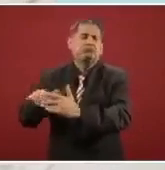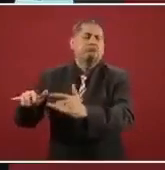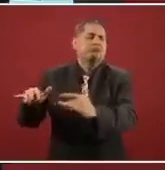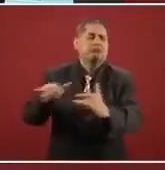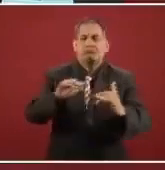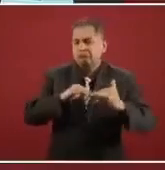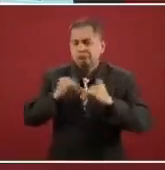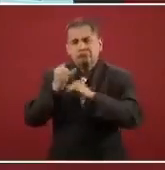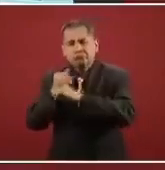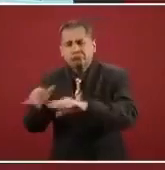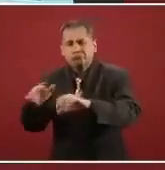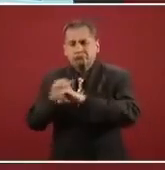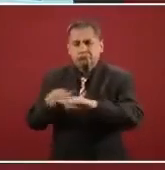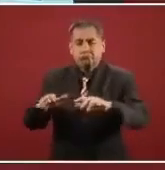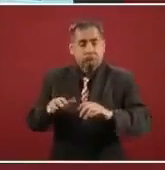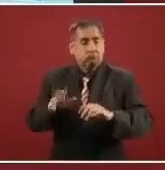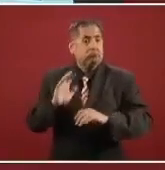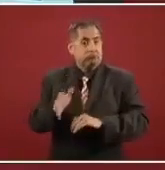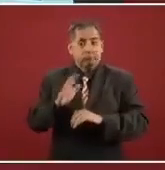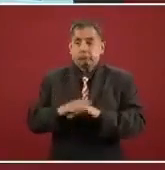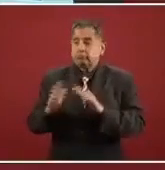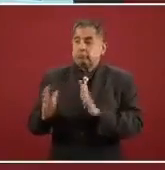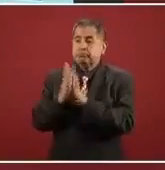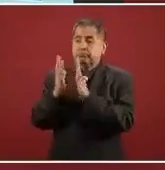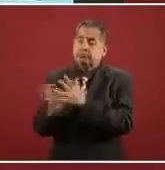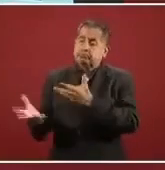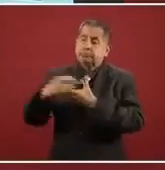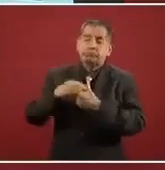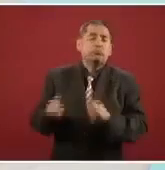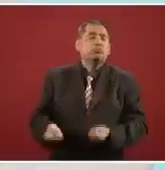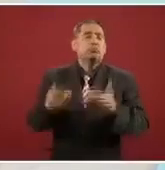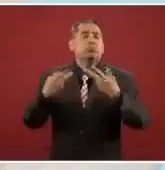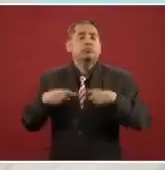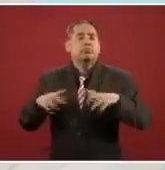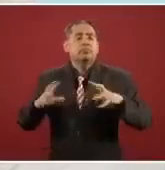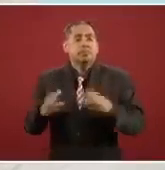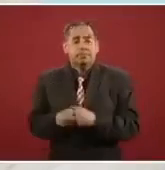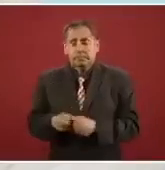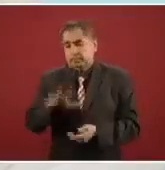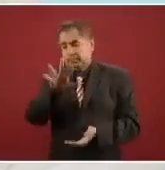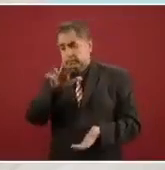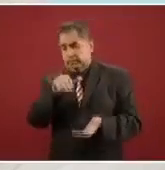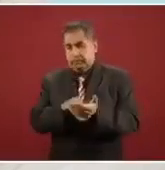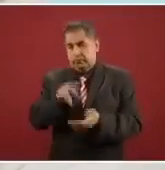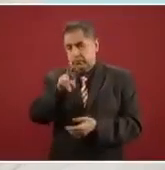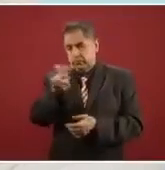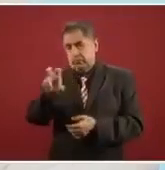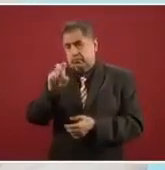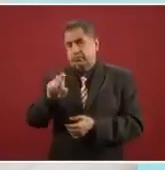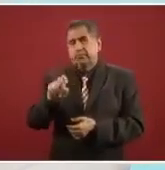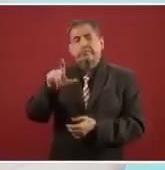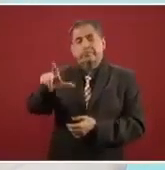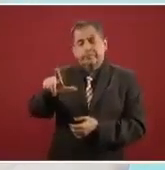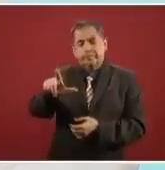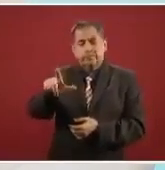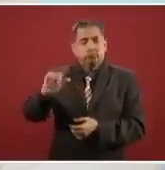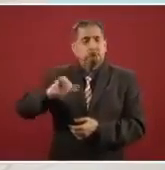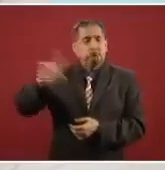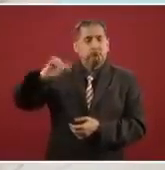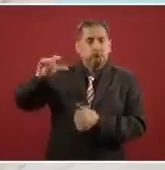ha habido una participación de alrededor de cinco mil 237 autoridades y representantes